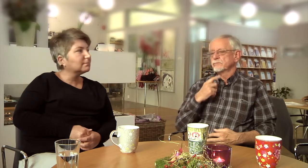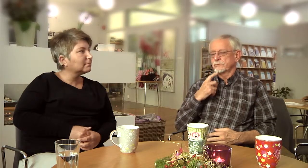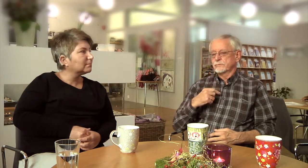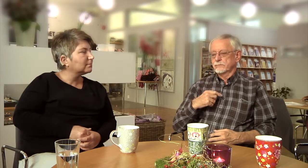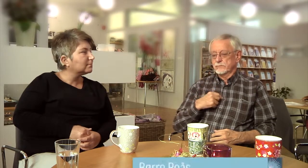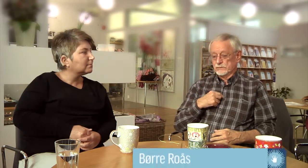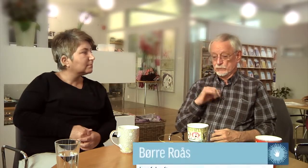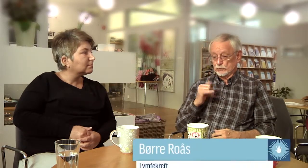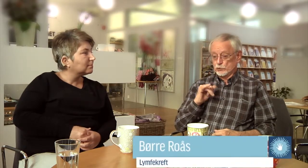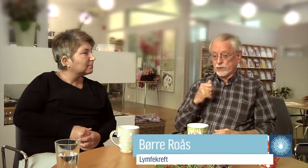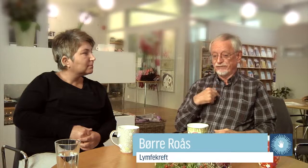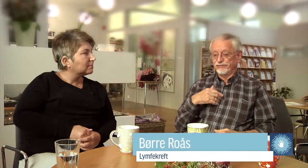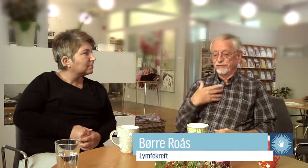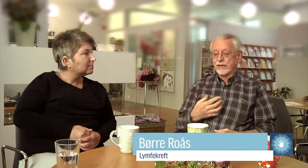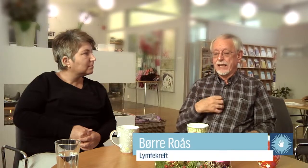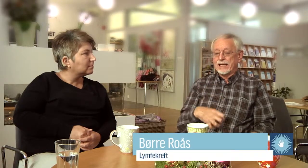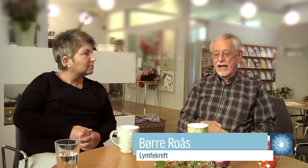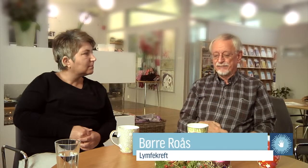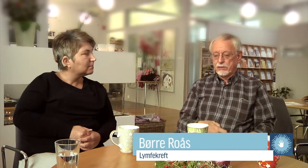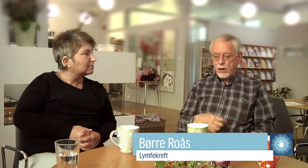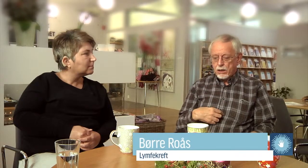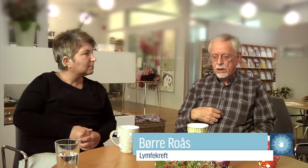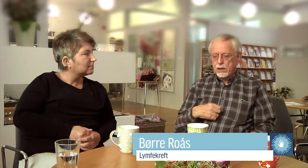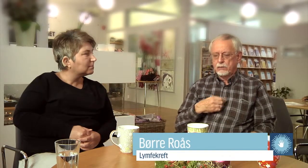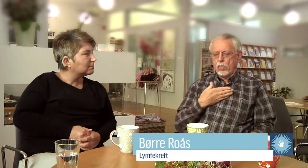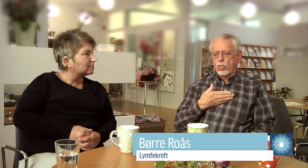Da jeg fikk kreftdiagnosen ble jeg først litt nedfor.